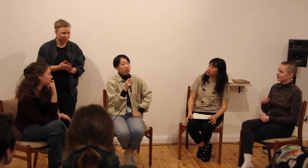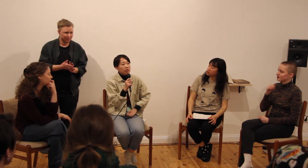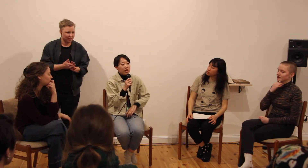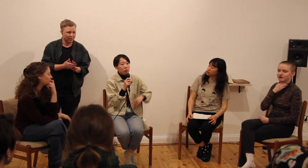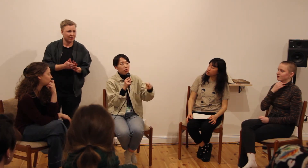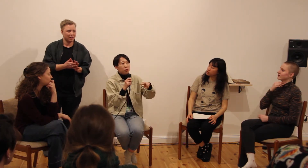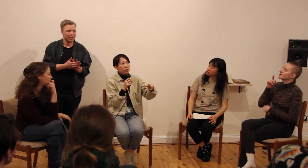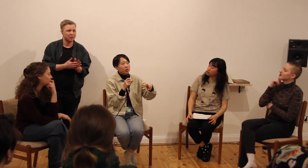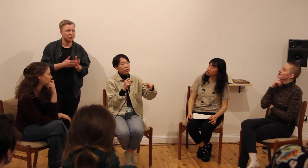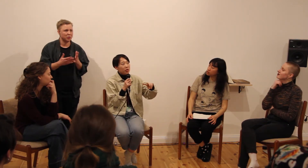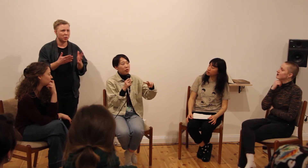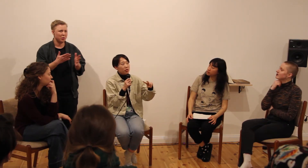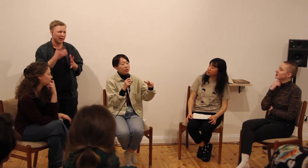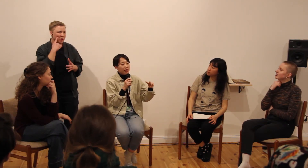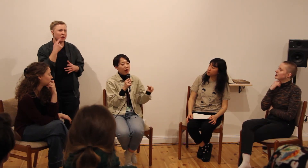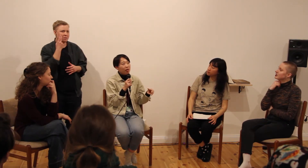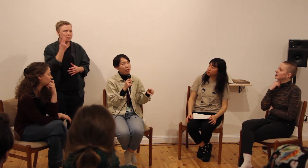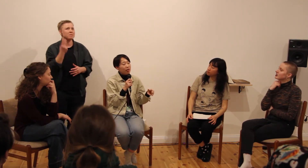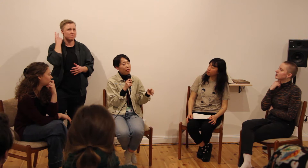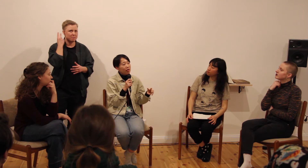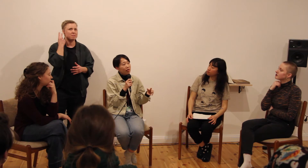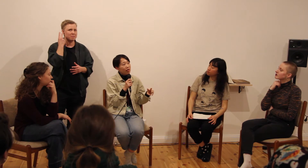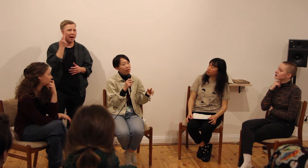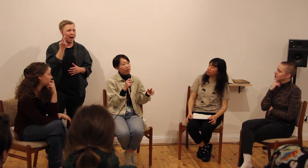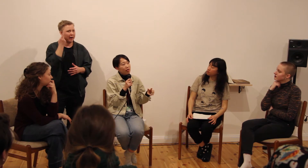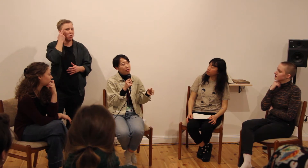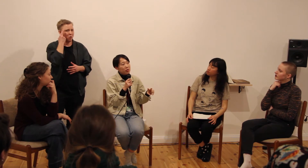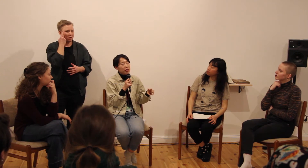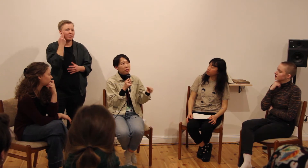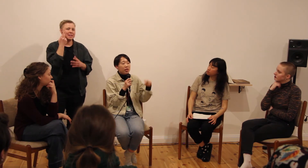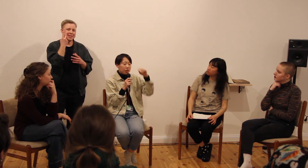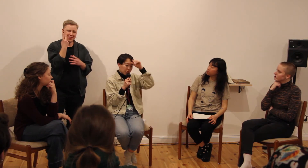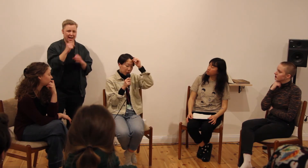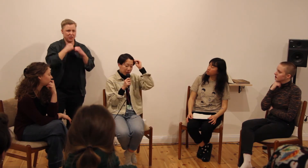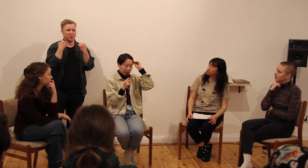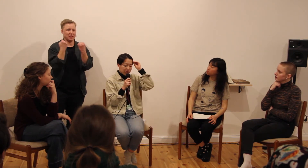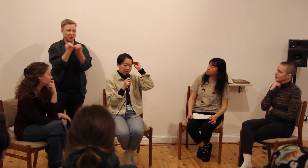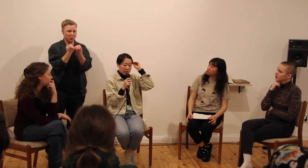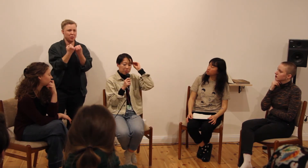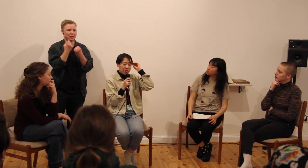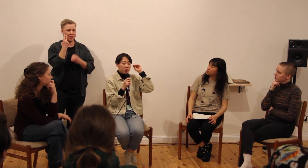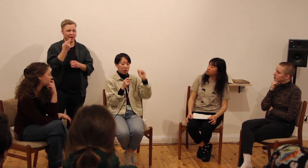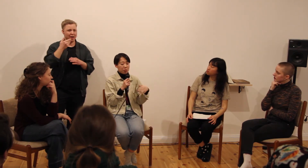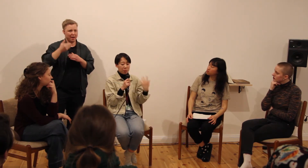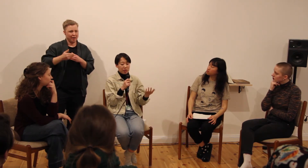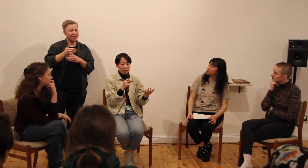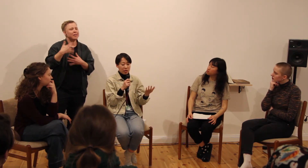Es gibt zwei Momente , zum einen als ich jünger war, aber ich bin nicht wirklich sicher.